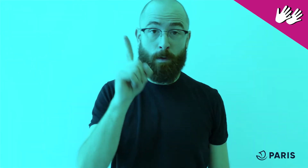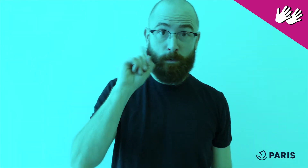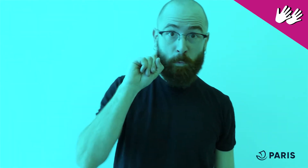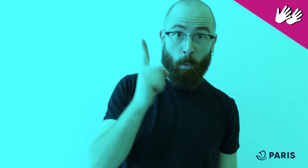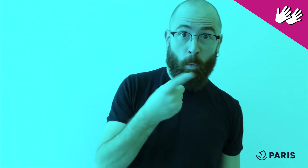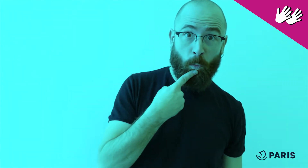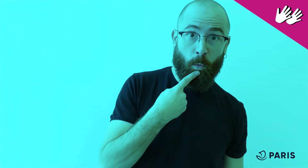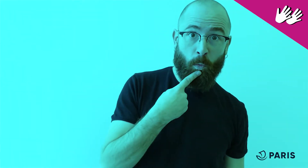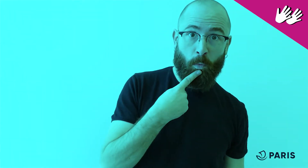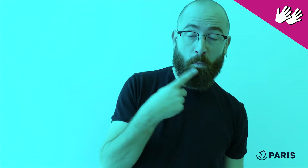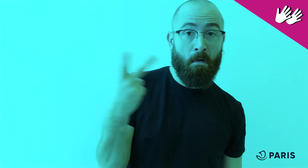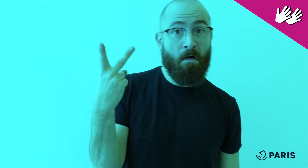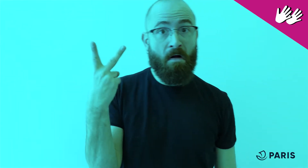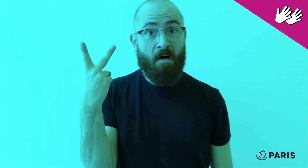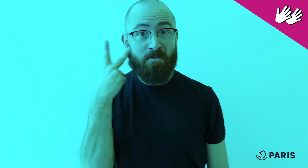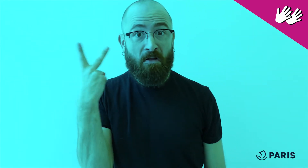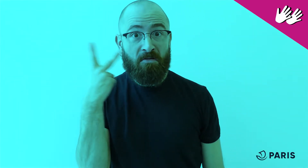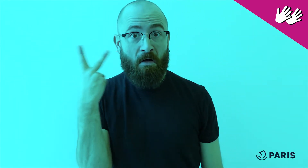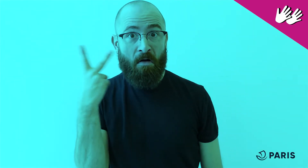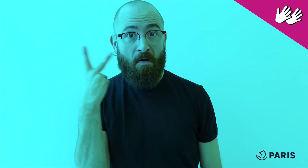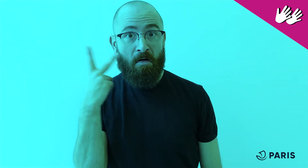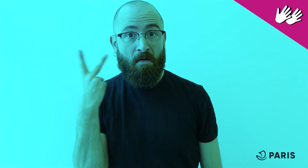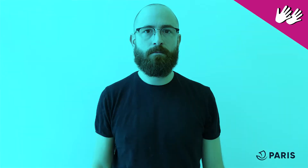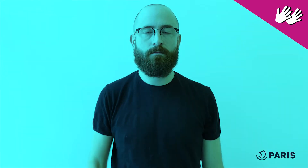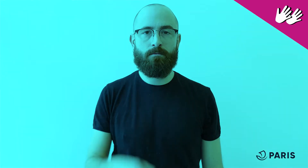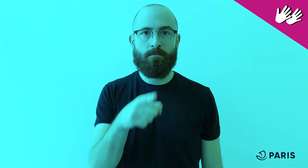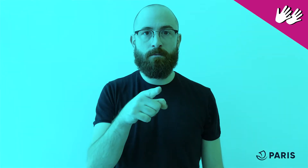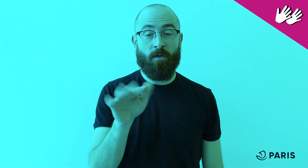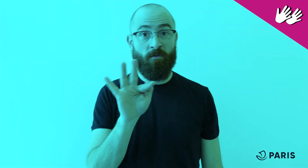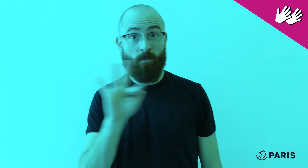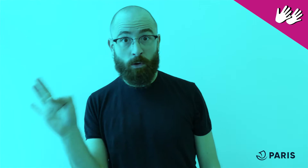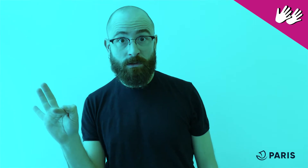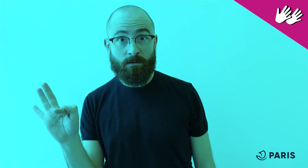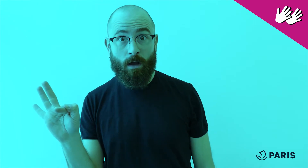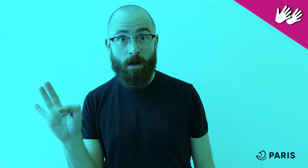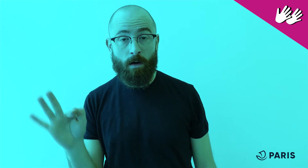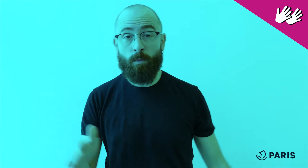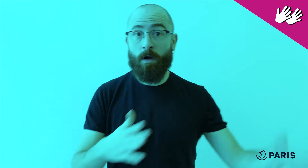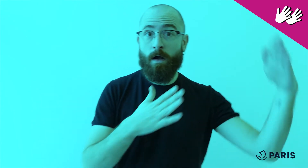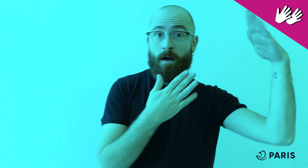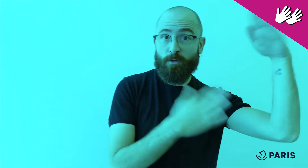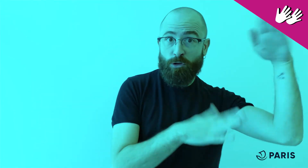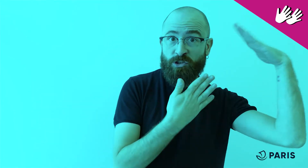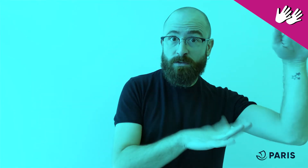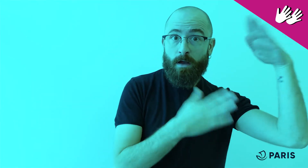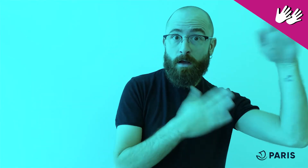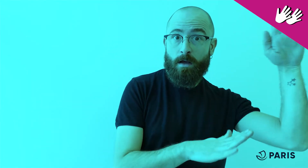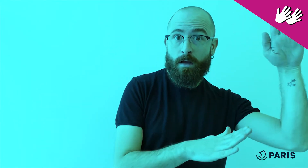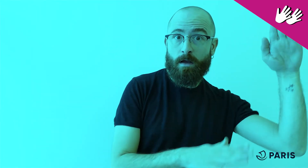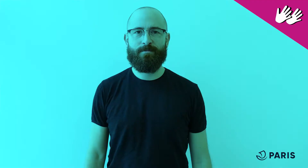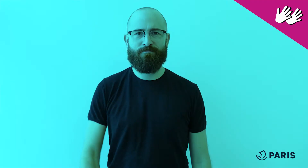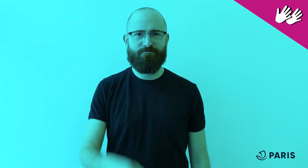Vous êtes Sourd ou Entendant ? Français ou étranger ?